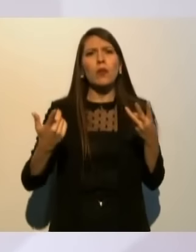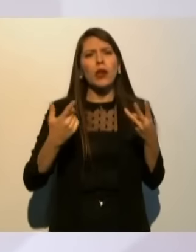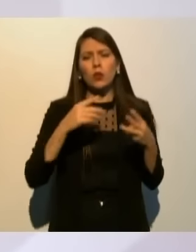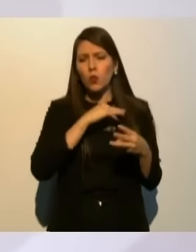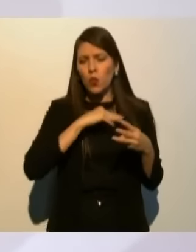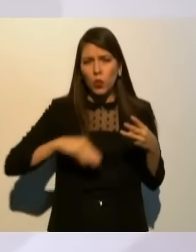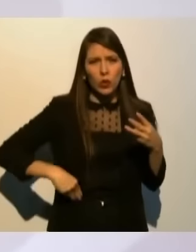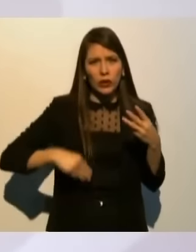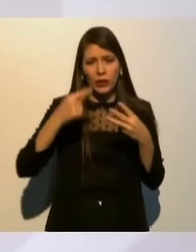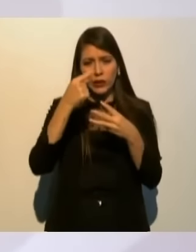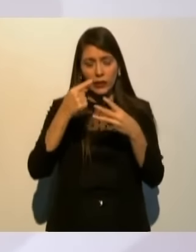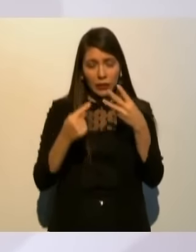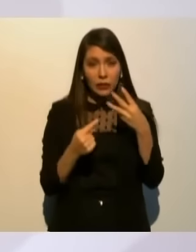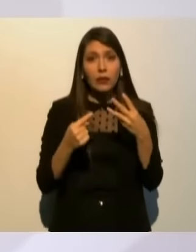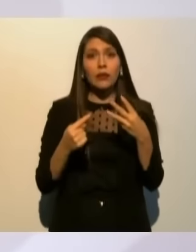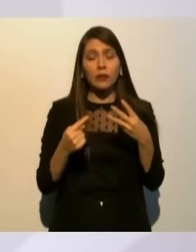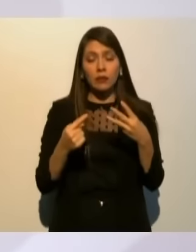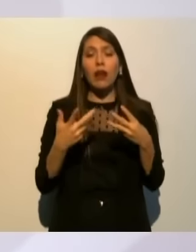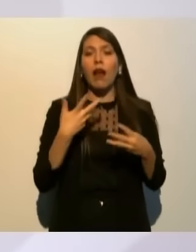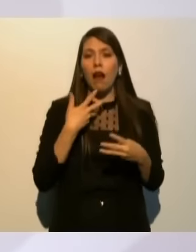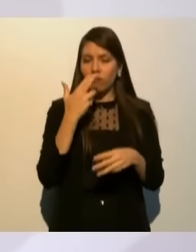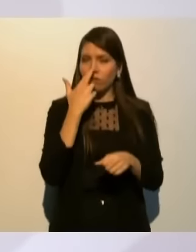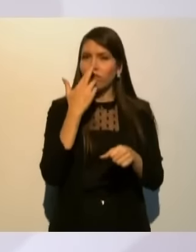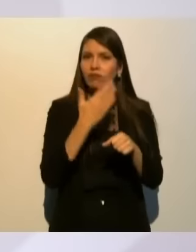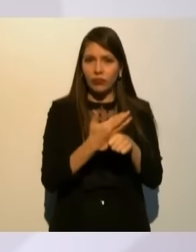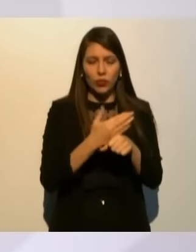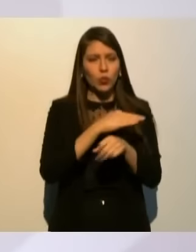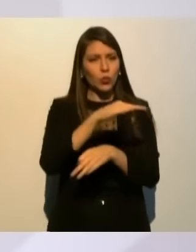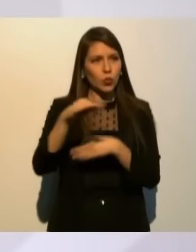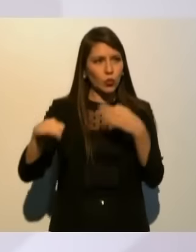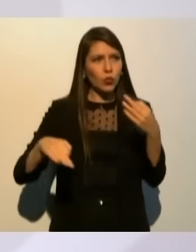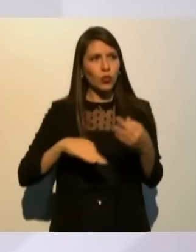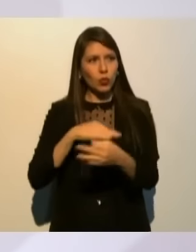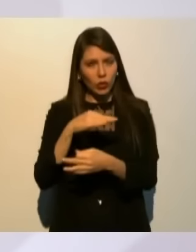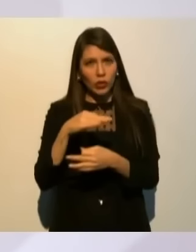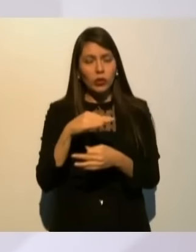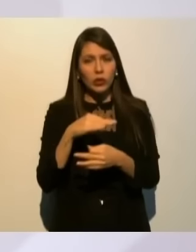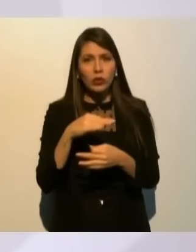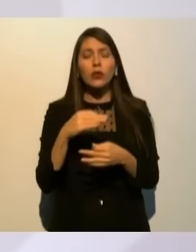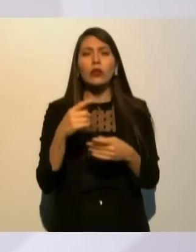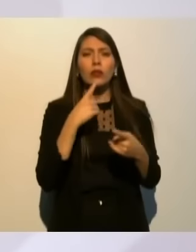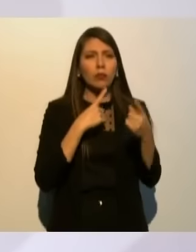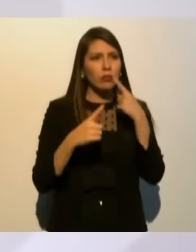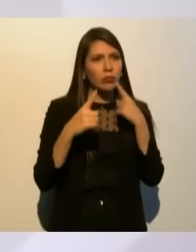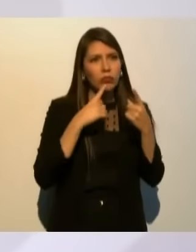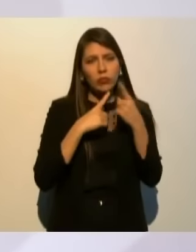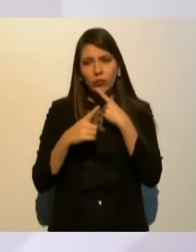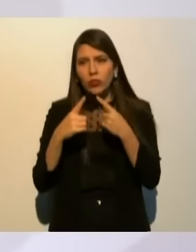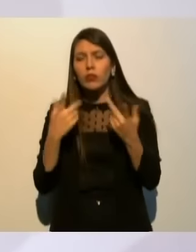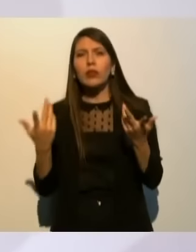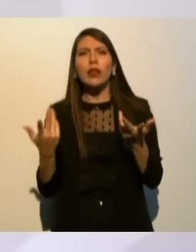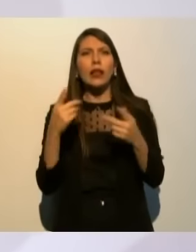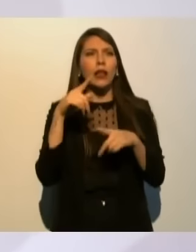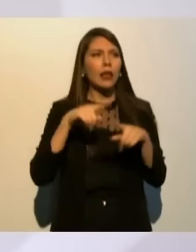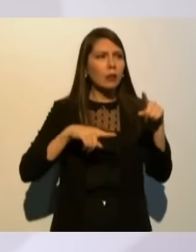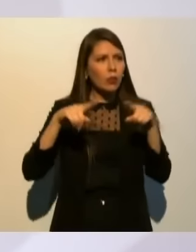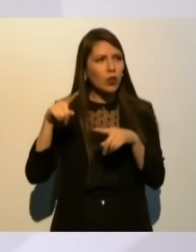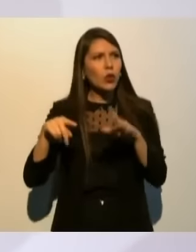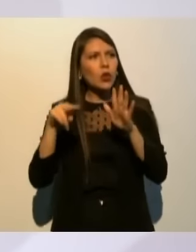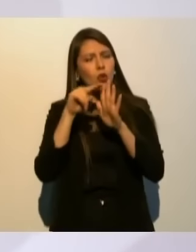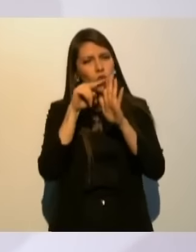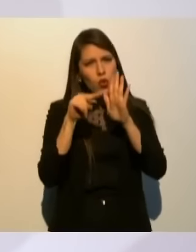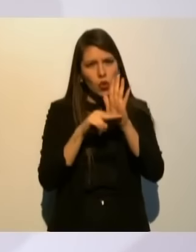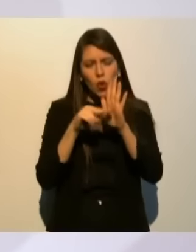tenemos la obligación consti de determinar mediante normas y criterios compensatorios